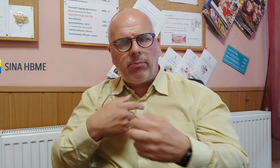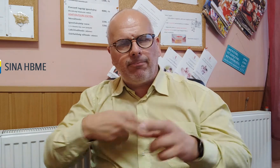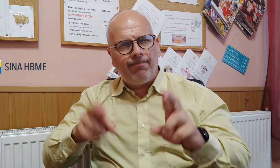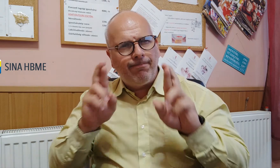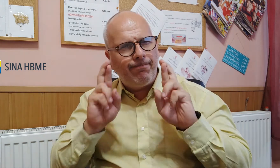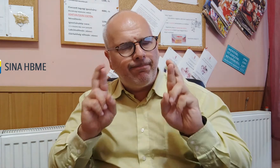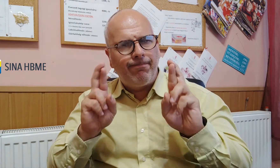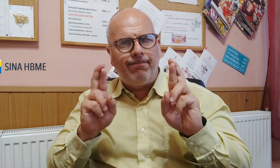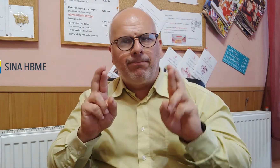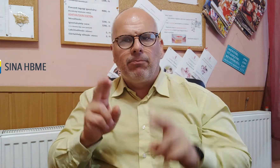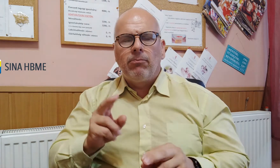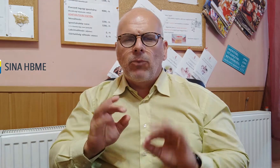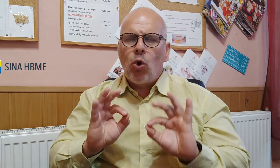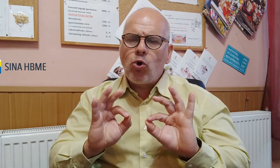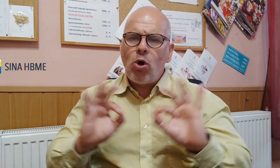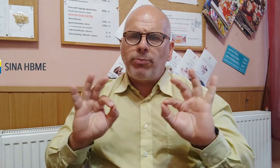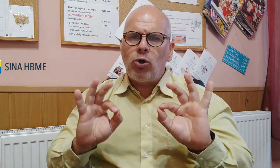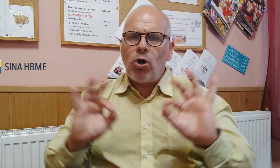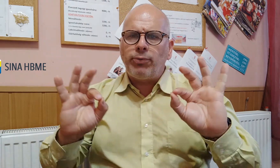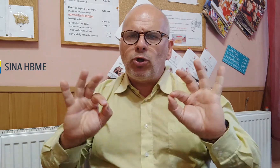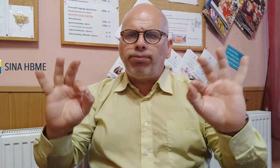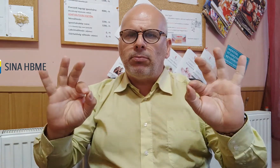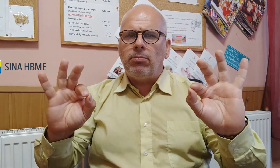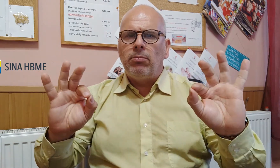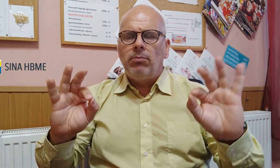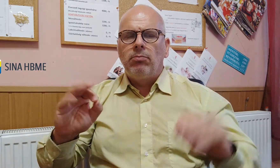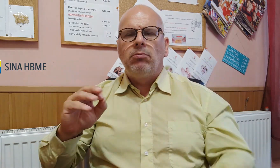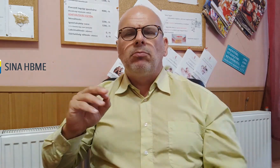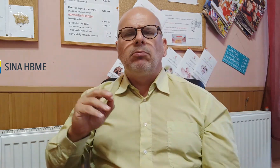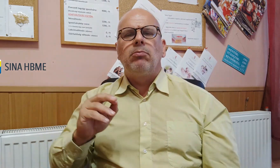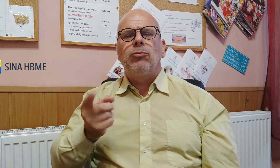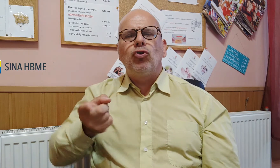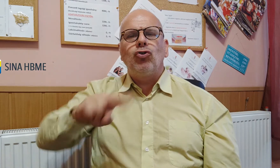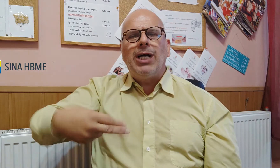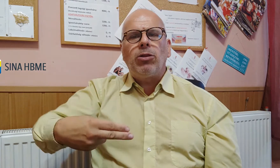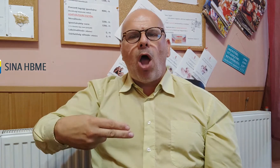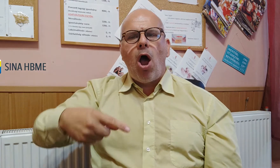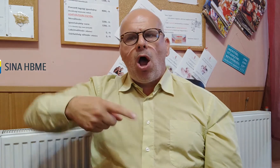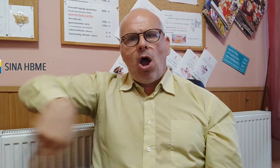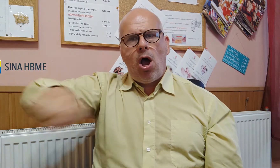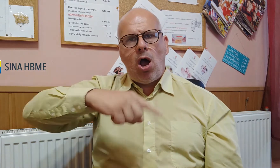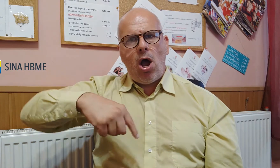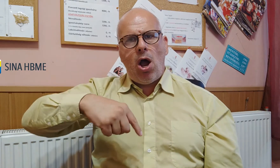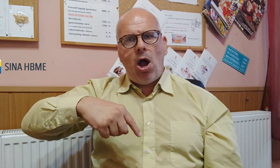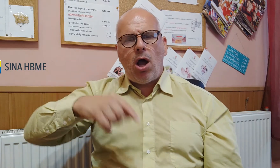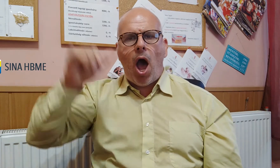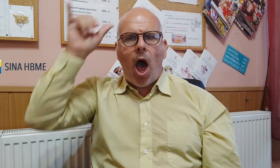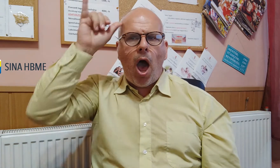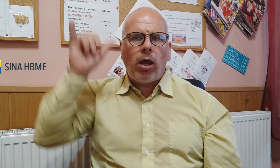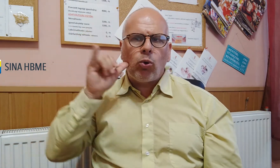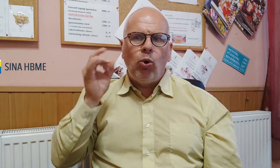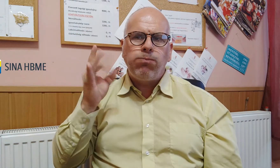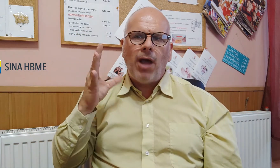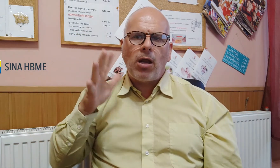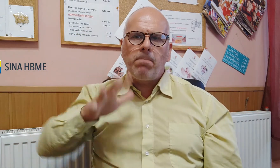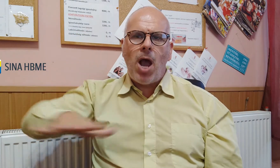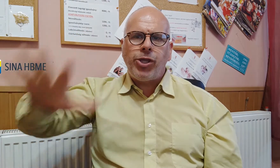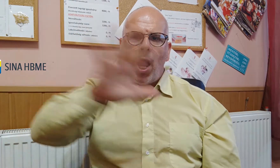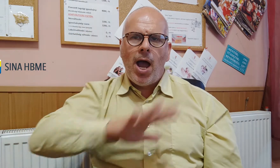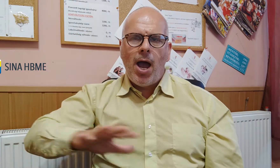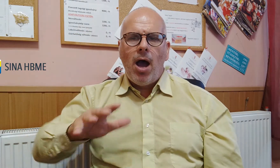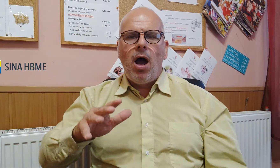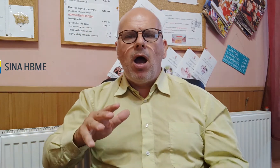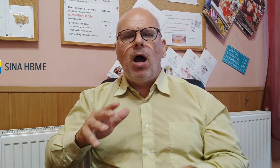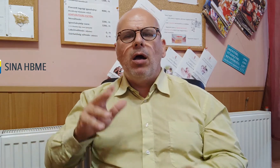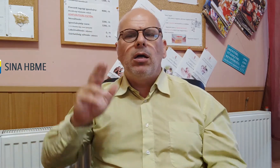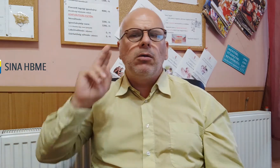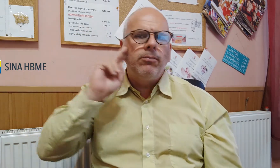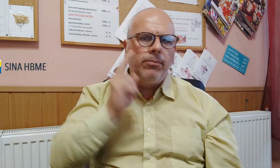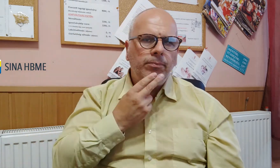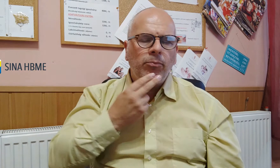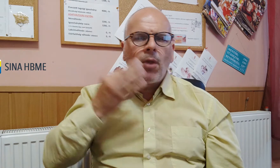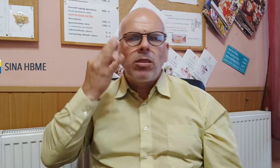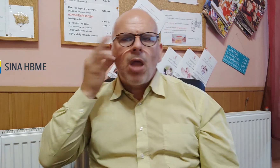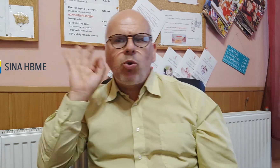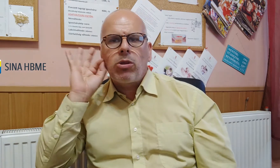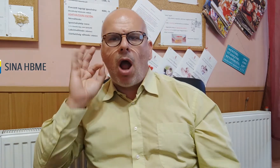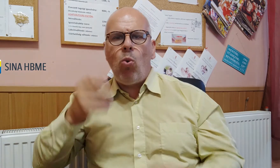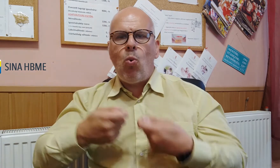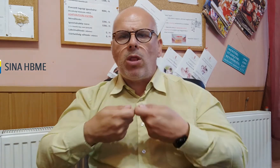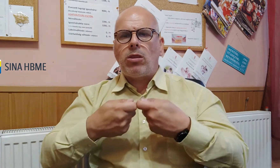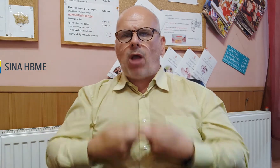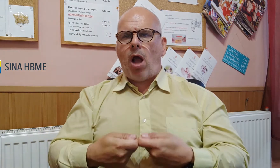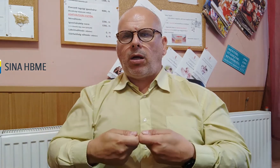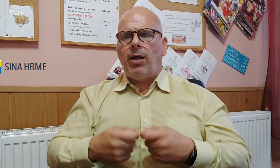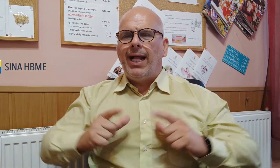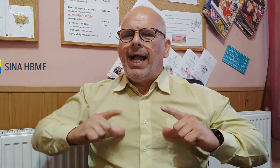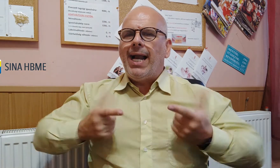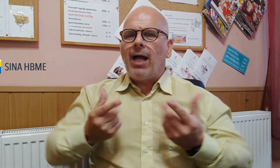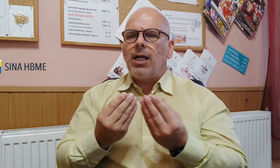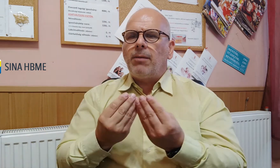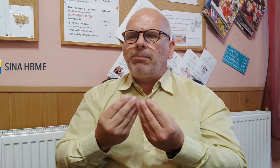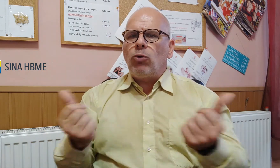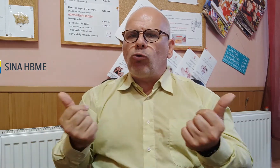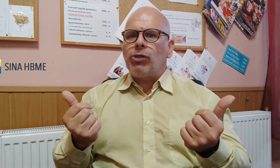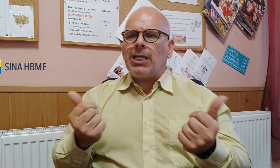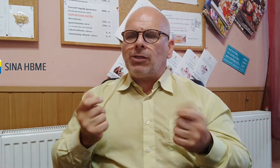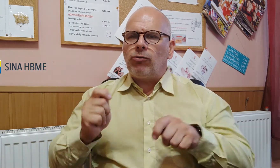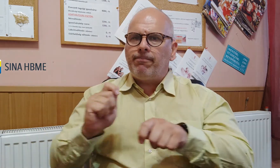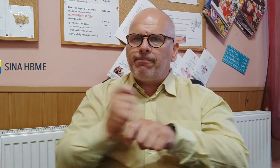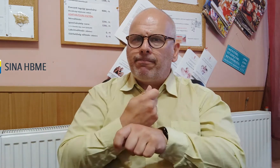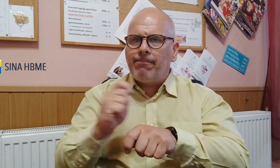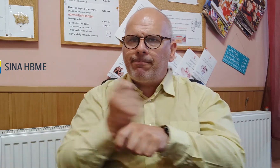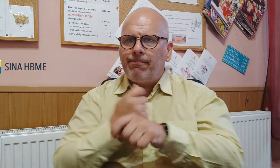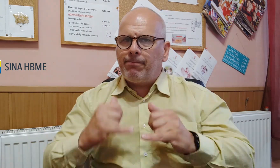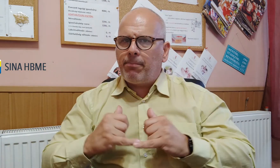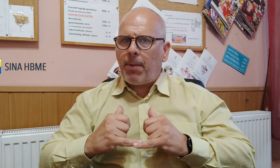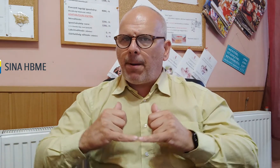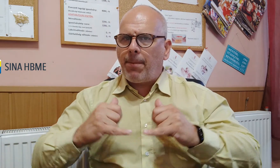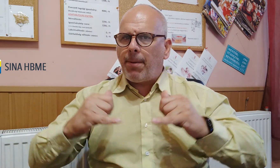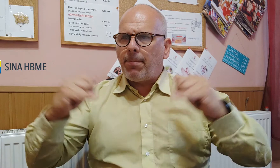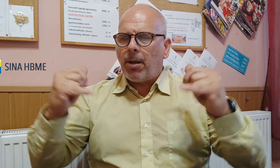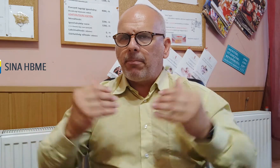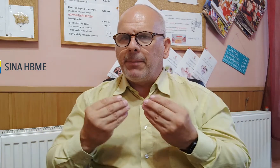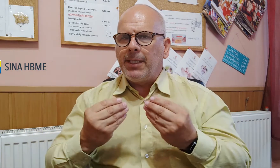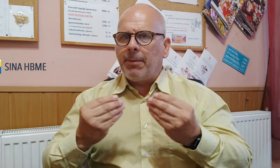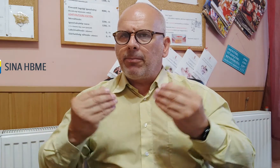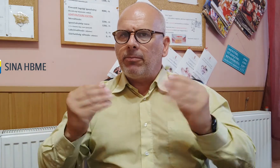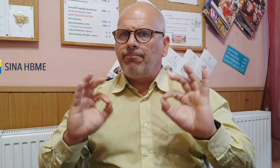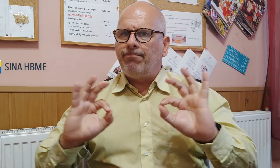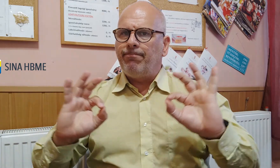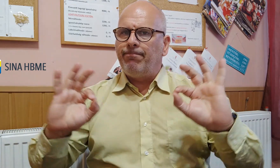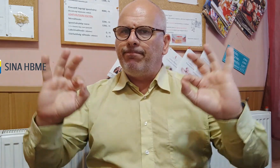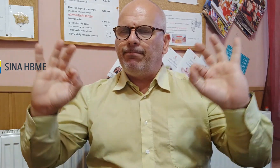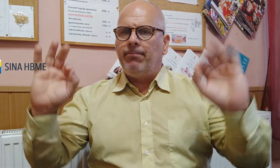csakis egyre jobb lesz. SINA-HBME (Hajdú-Bihar Megyei tagok) siket és nagyothalló tagok életminőségekben is javítani tudnánk.